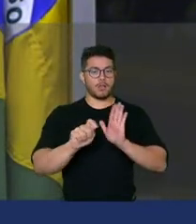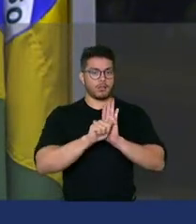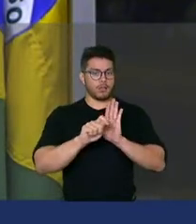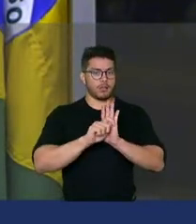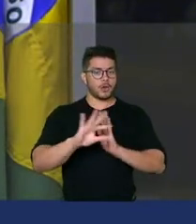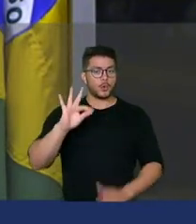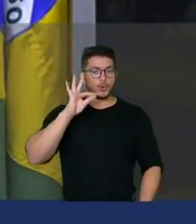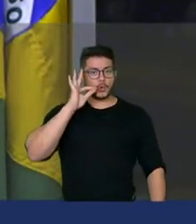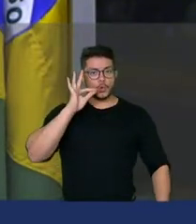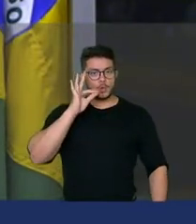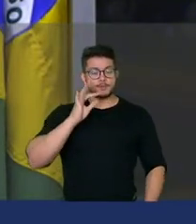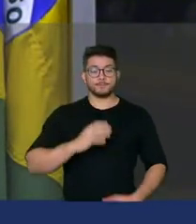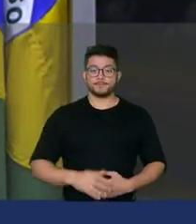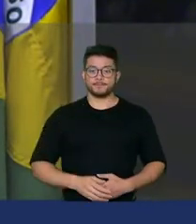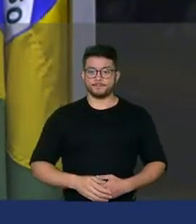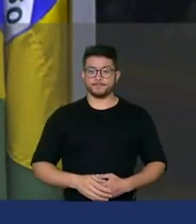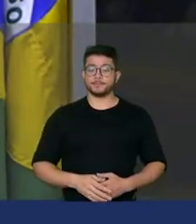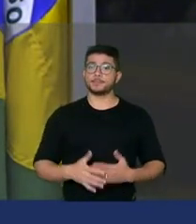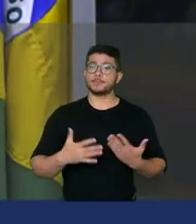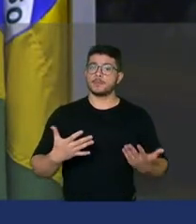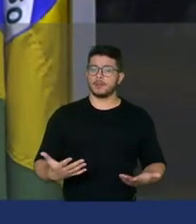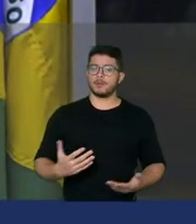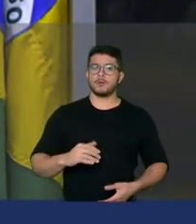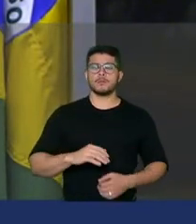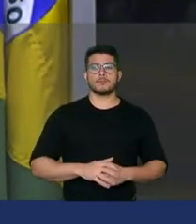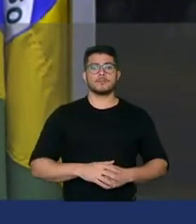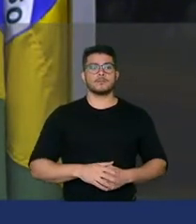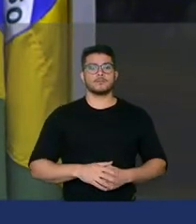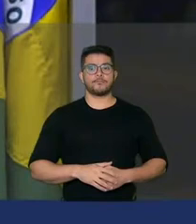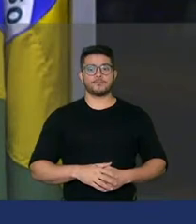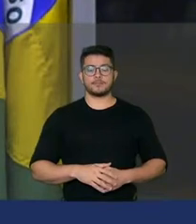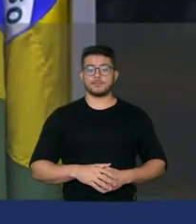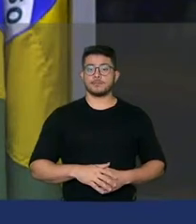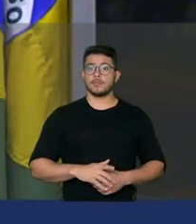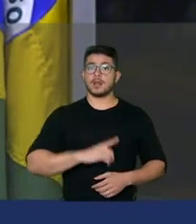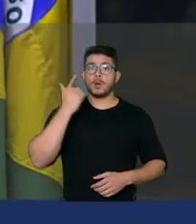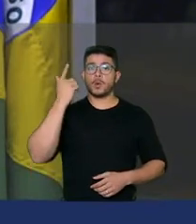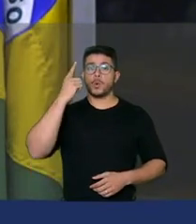PARA ESTA FINALIDADE. PARA V.EXA. TER UMA IDEIA A ÁREA NECESSÁRIA PARA EXTRAIR O